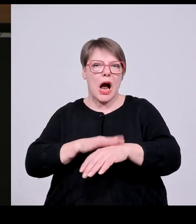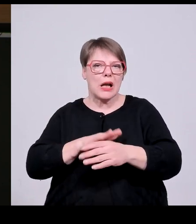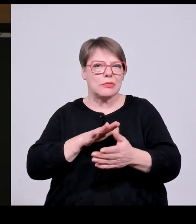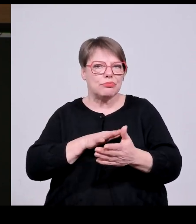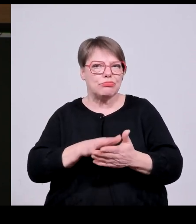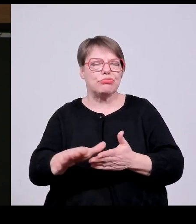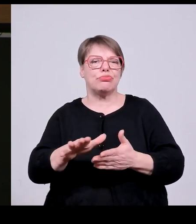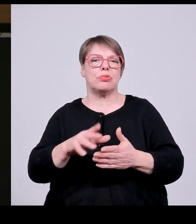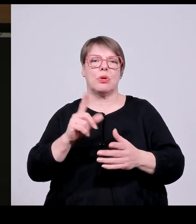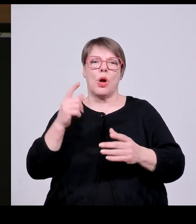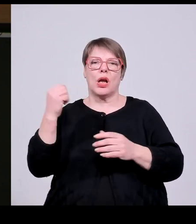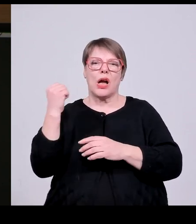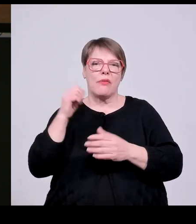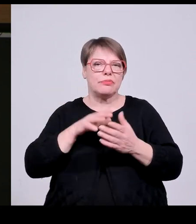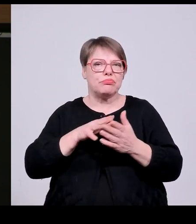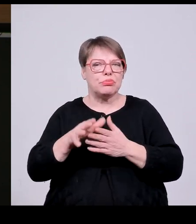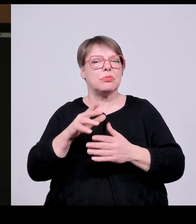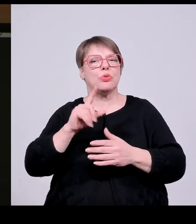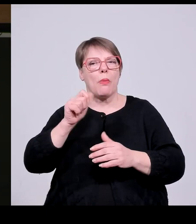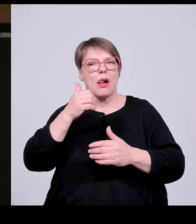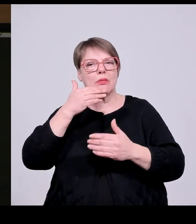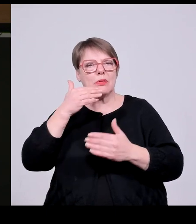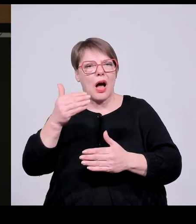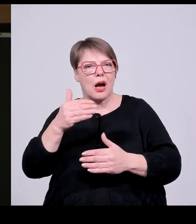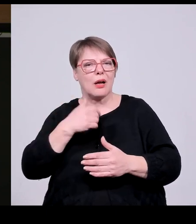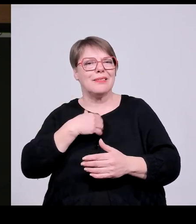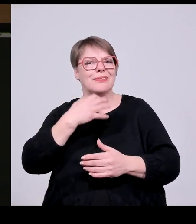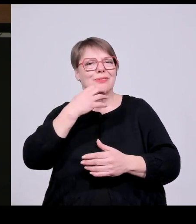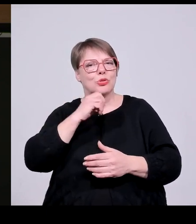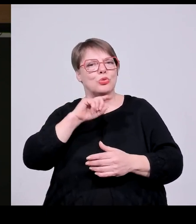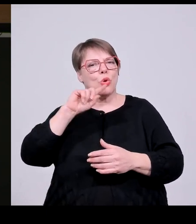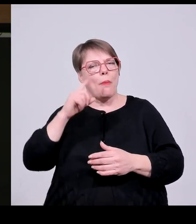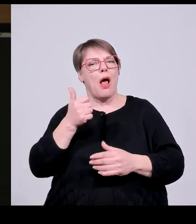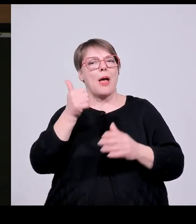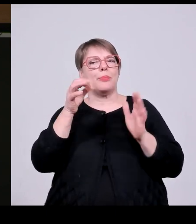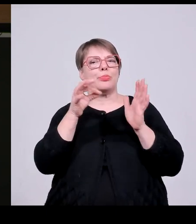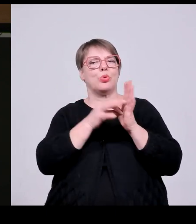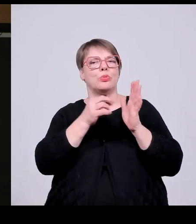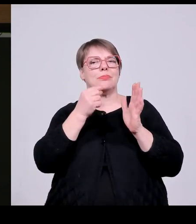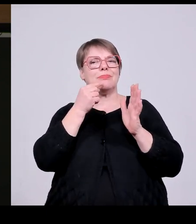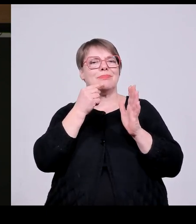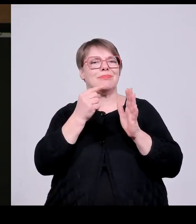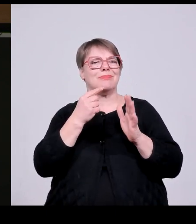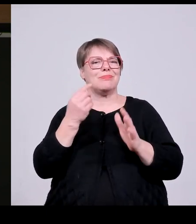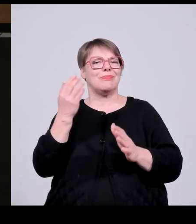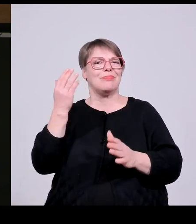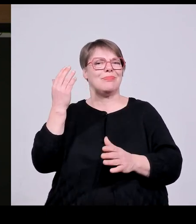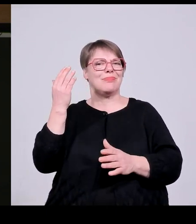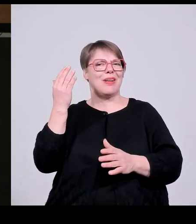Herstellung der Chancengleichheit bei der Möglichkeit der Mitwirkung ist für mich sozialdemokratische Wohnungspol,